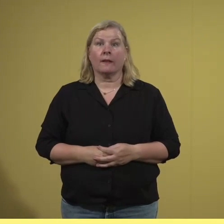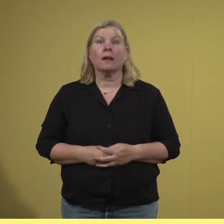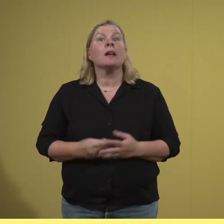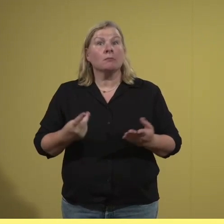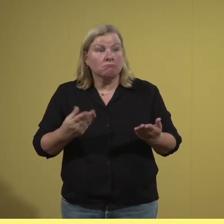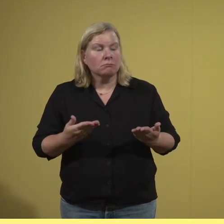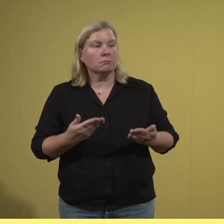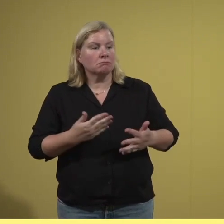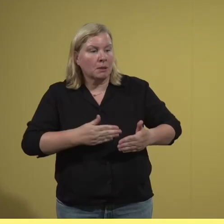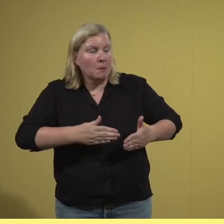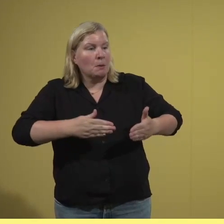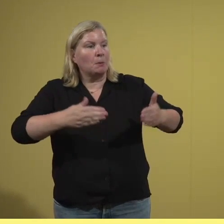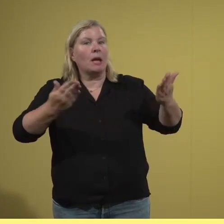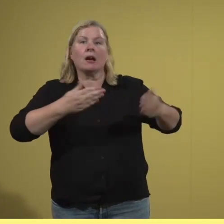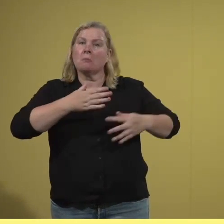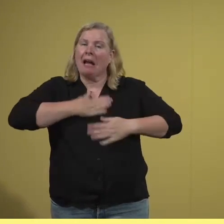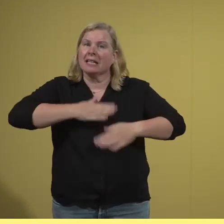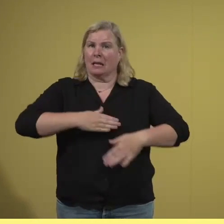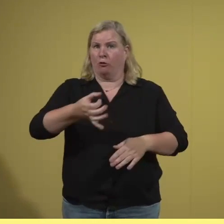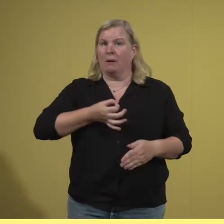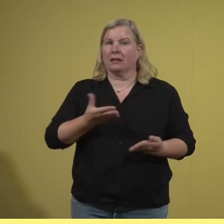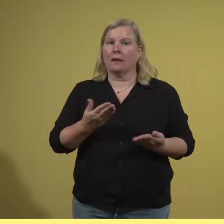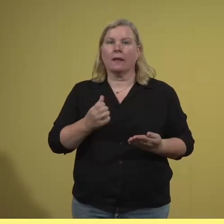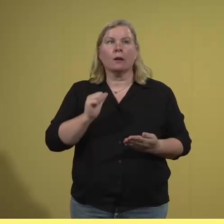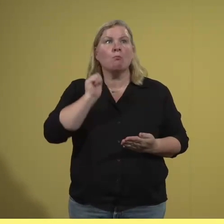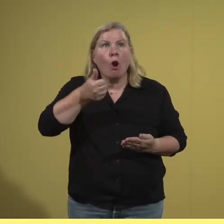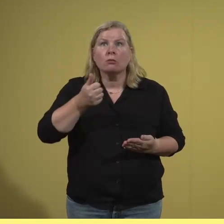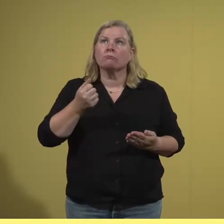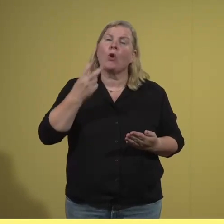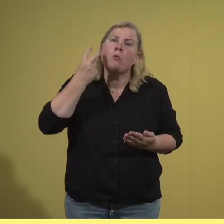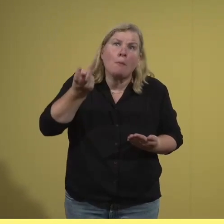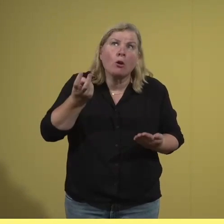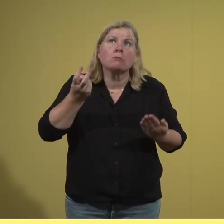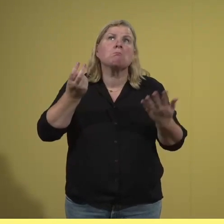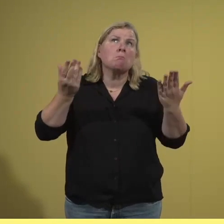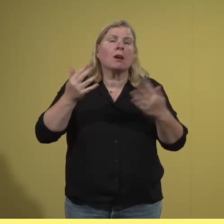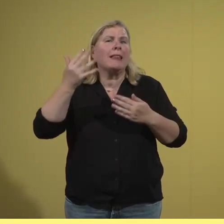auch an so was heranzuführen. Also, ich werde auf jeden Fall morgen oder übermorgen,